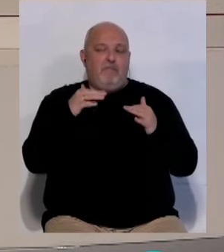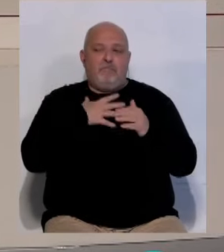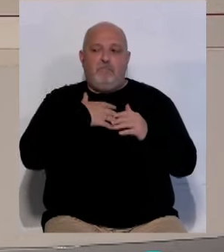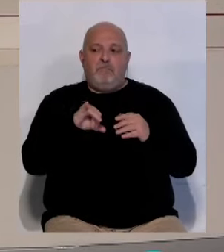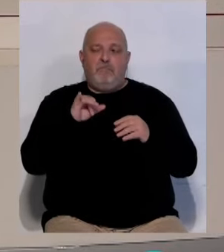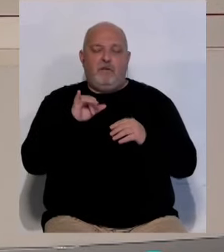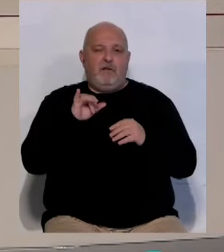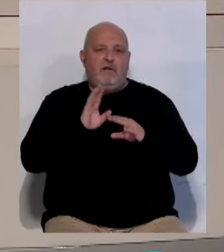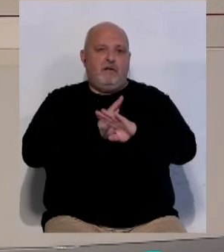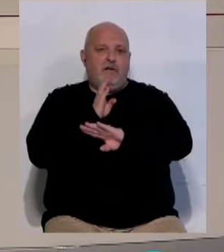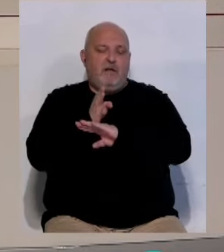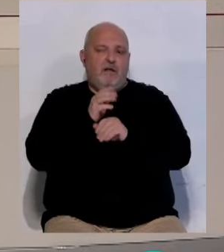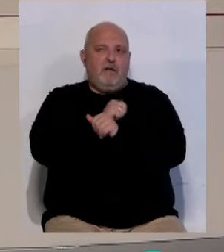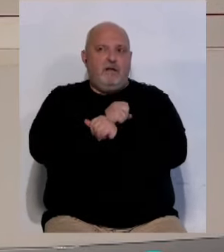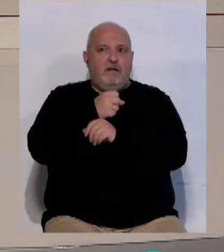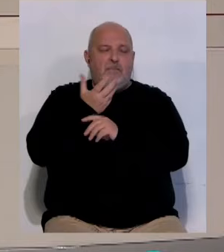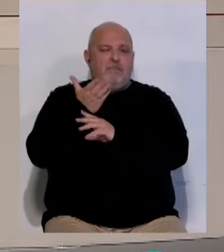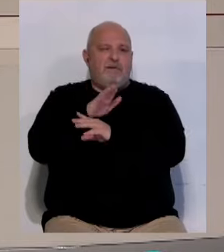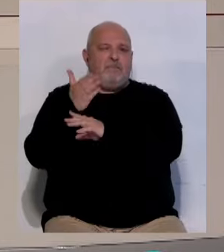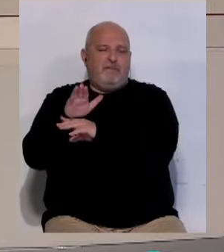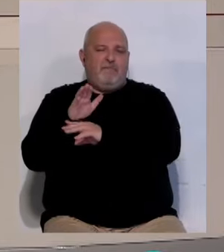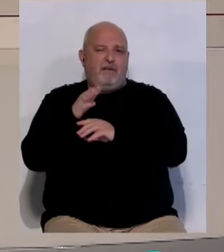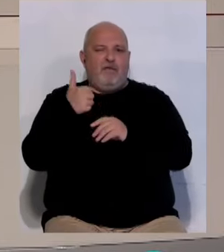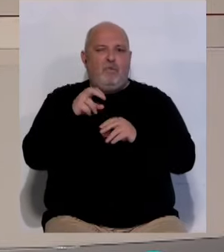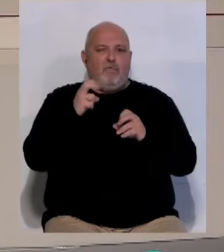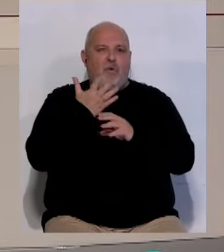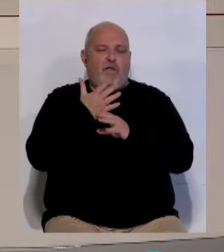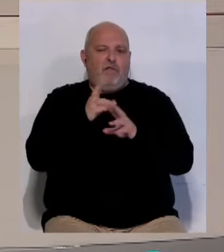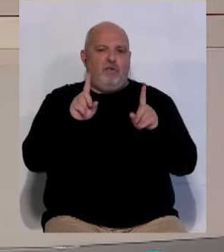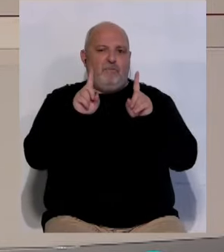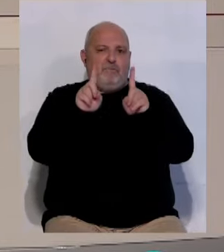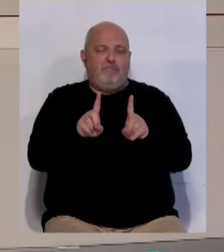estaremos también muy pendientes para conocer las valoraciones de los nuevos jugadores de del